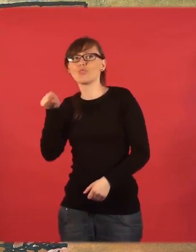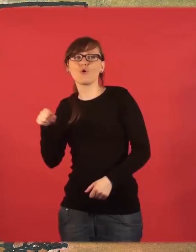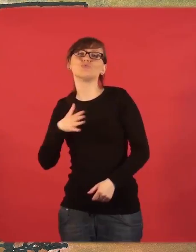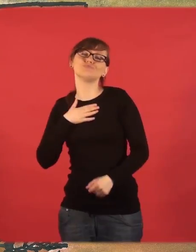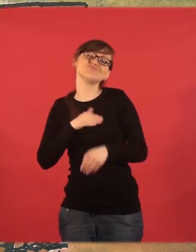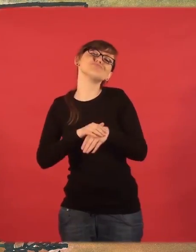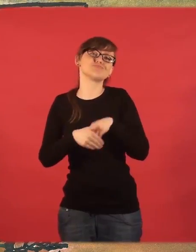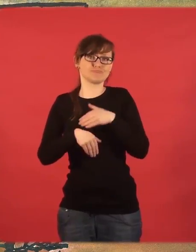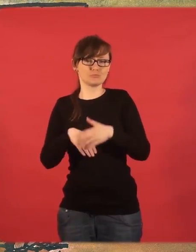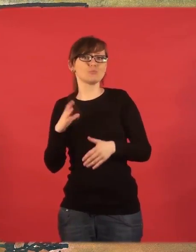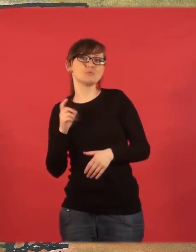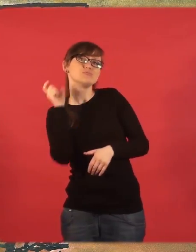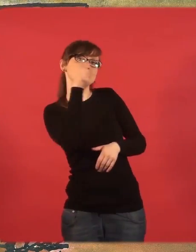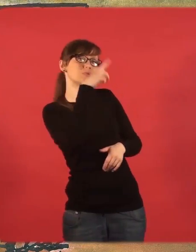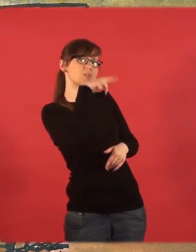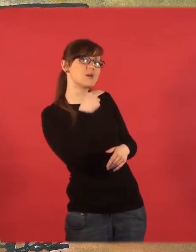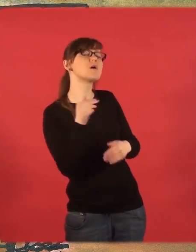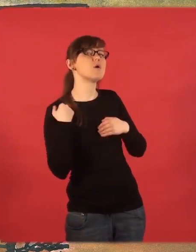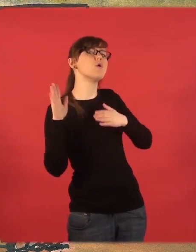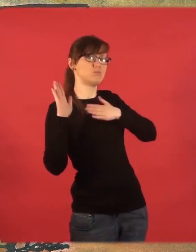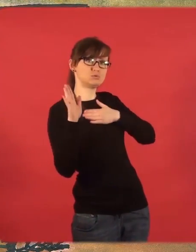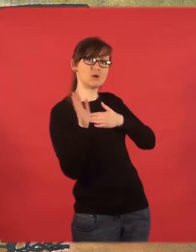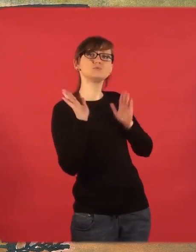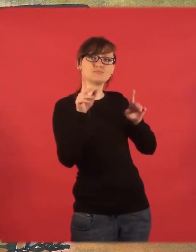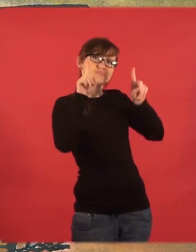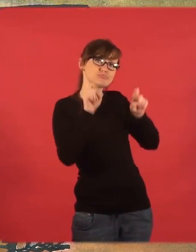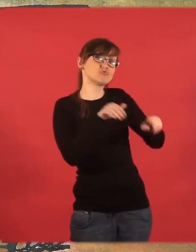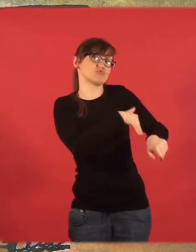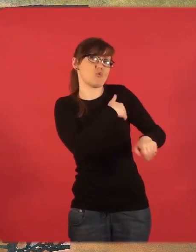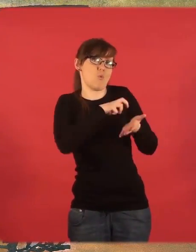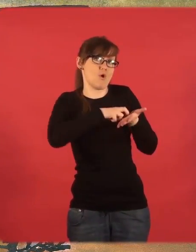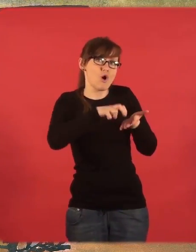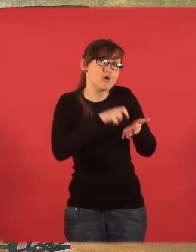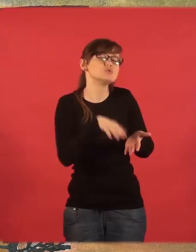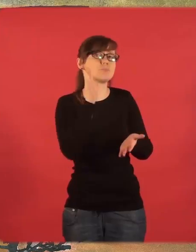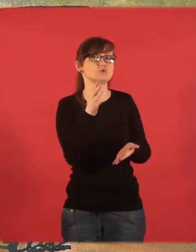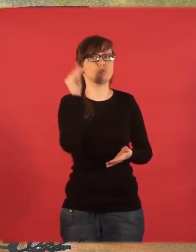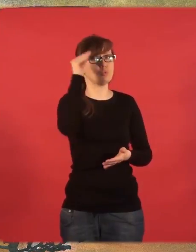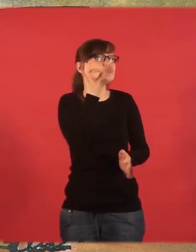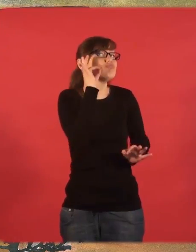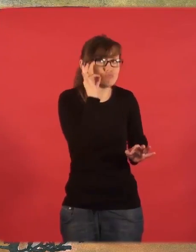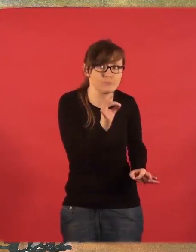Pinokio był bardzo szczęśliwy i obiecał, że zacznie chodzić do szkoły i będzie się dobrze uczył.